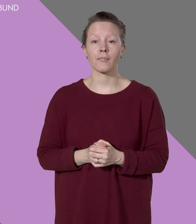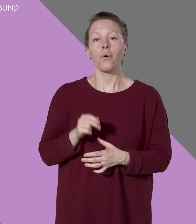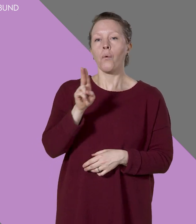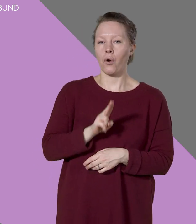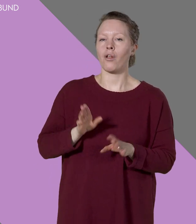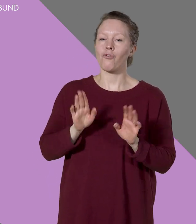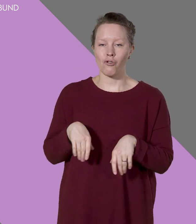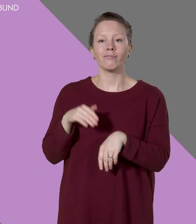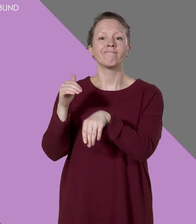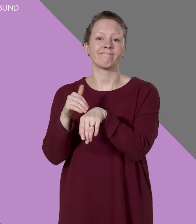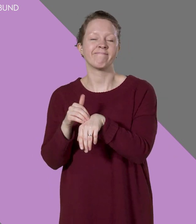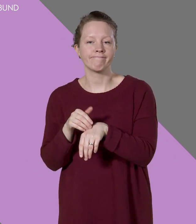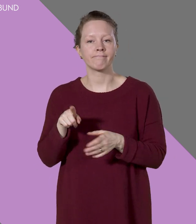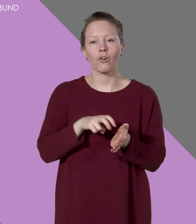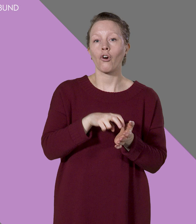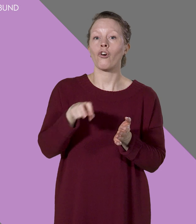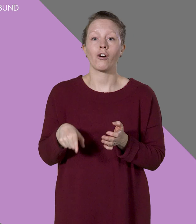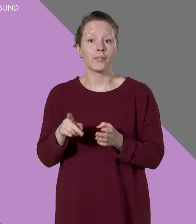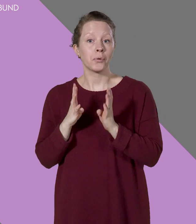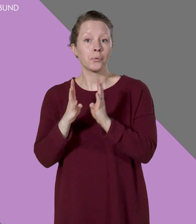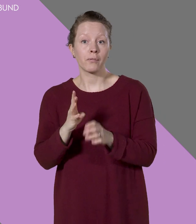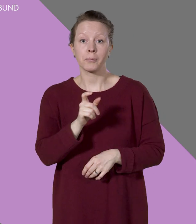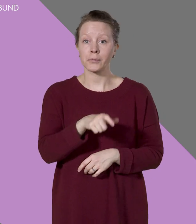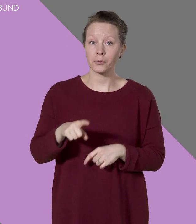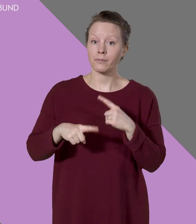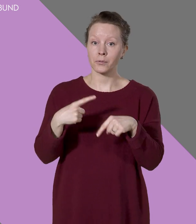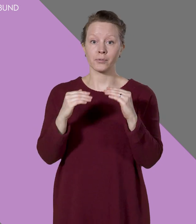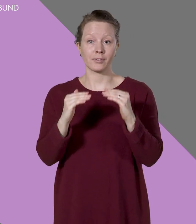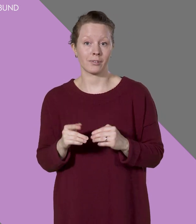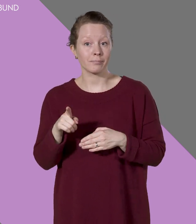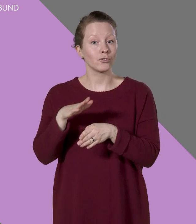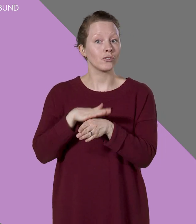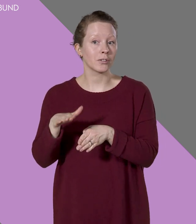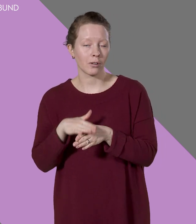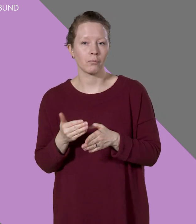Ulla Sivunen har meddelat att hon avgår från - rådet för personer med funktionsnedsättning i Jyväskylä, -